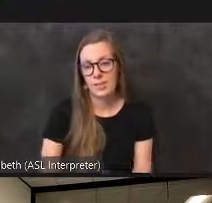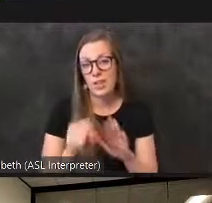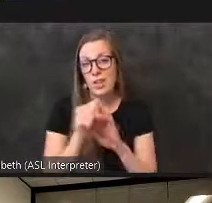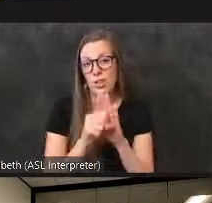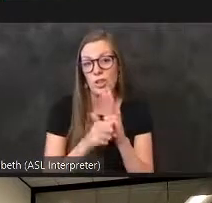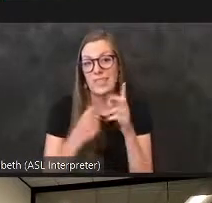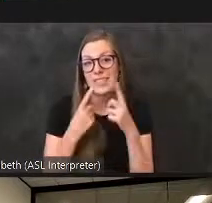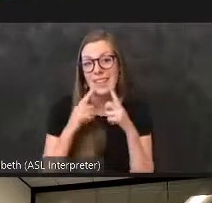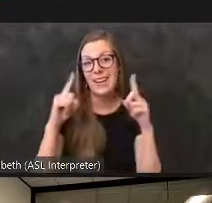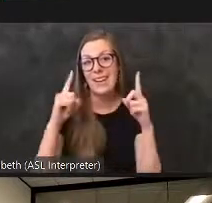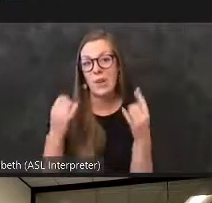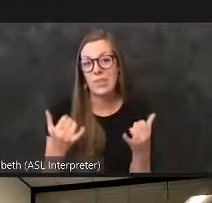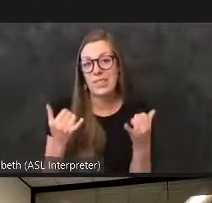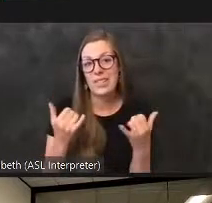El Estado anunció que ellos están